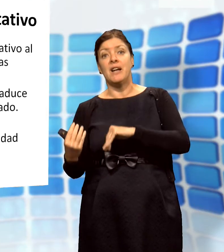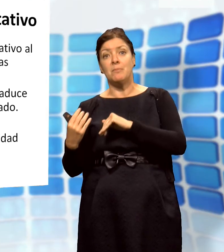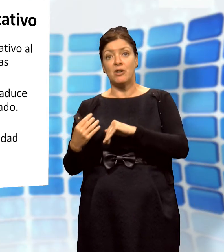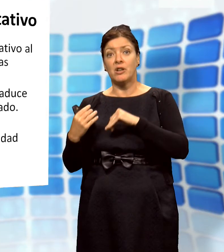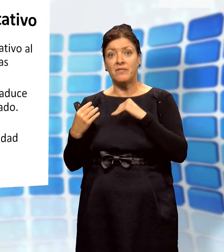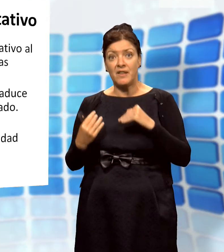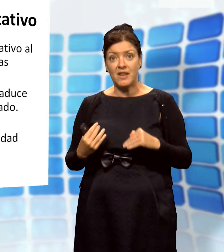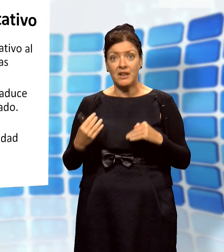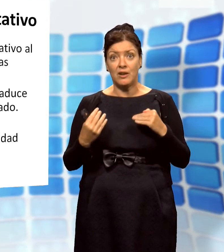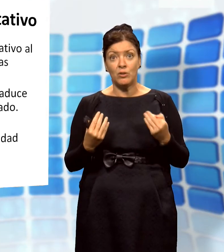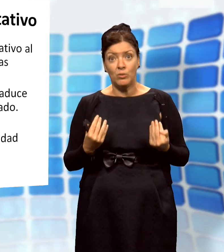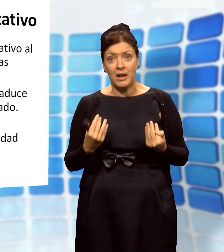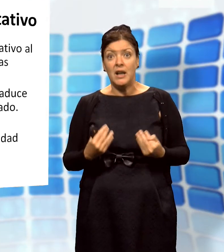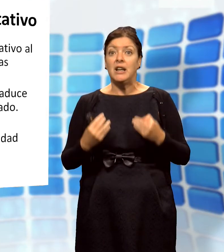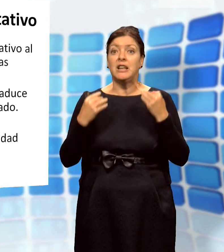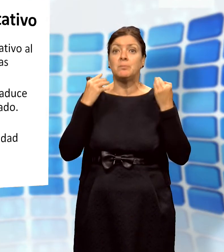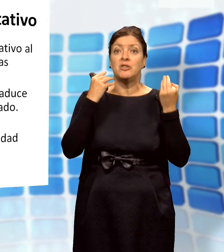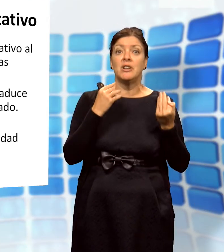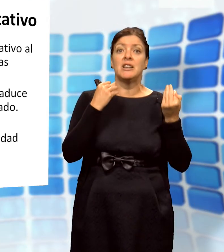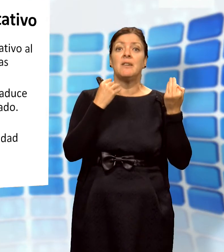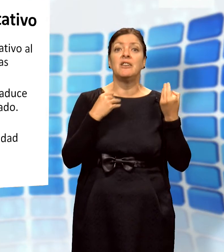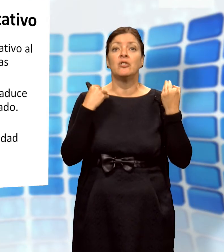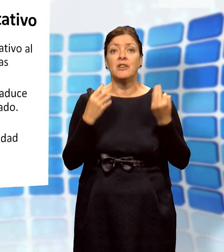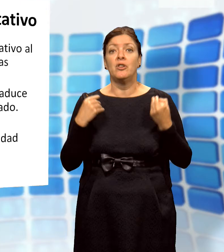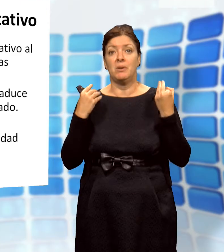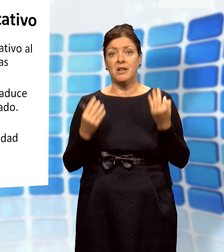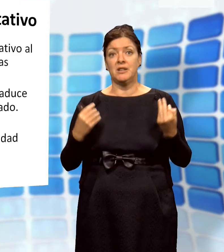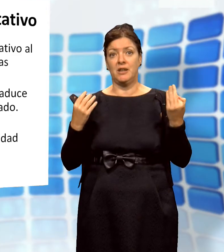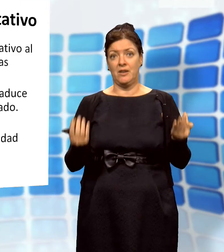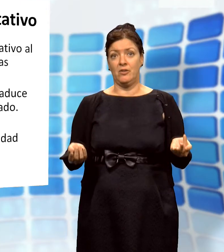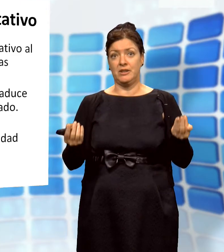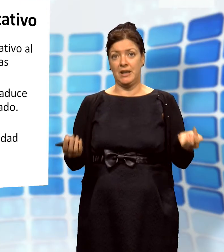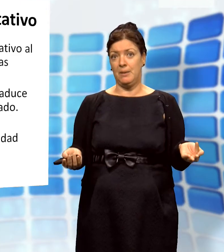al marco referencial de la cultura, las personas la van dotando de pequeñas alteraciones.